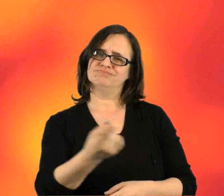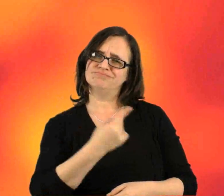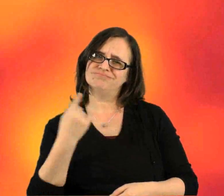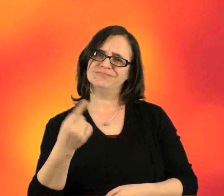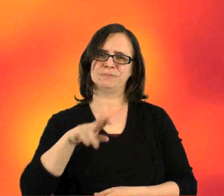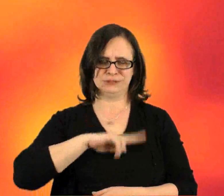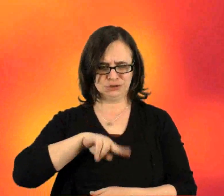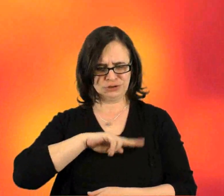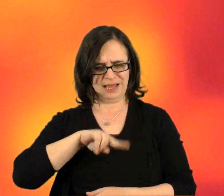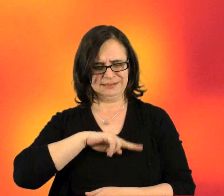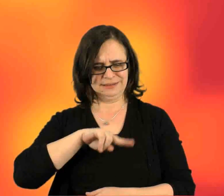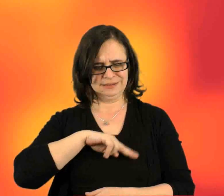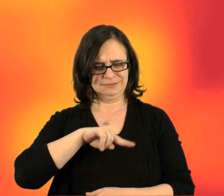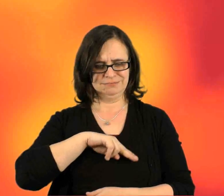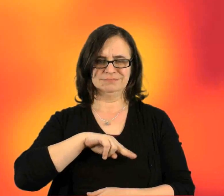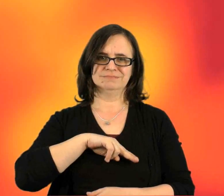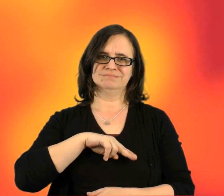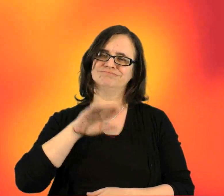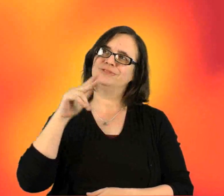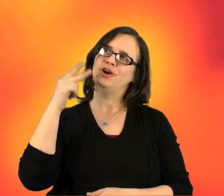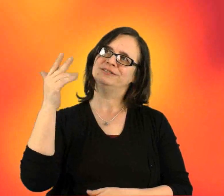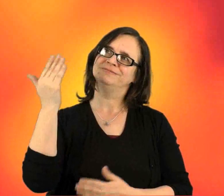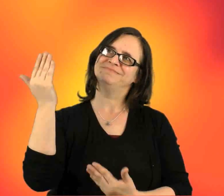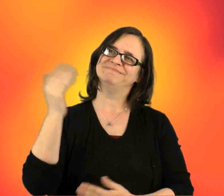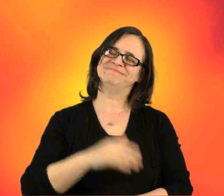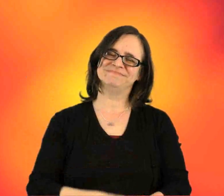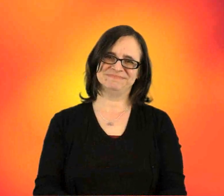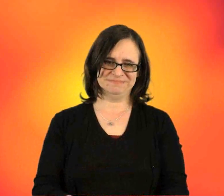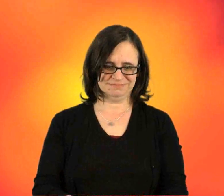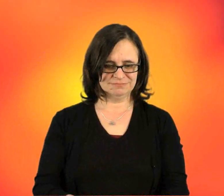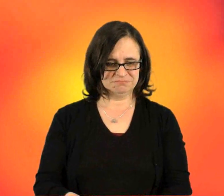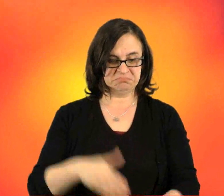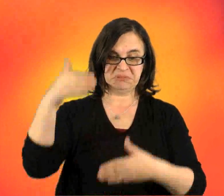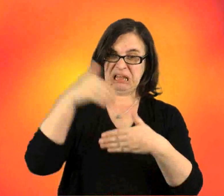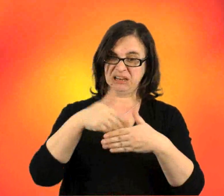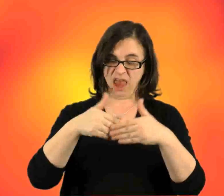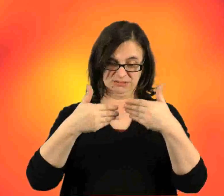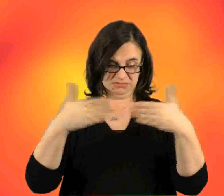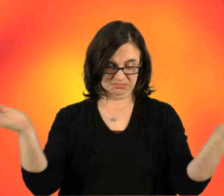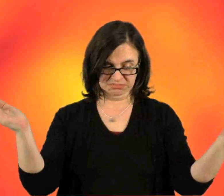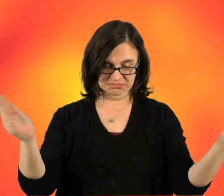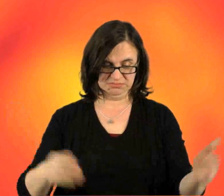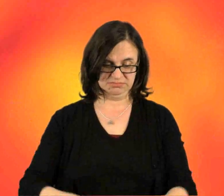Demütig schauen auf Gott Was bedeutet das?